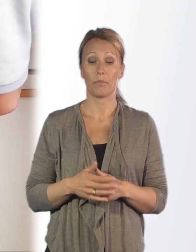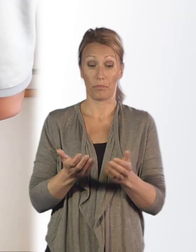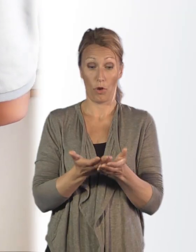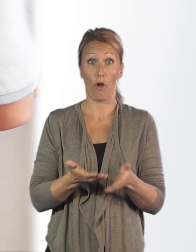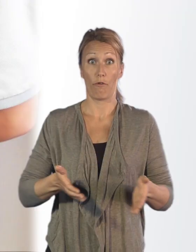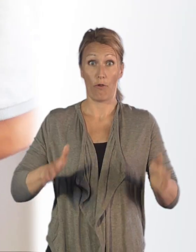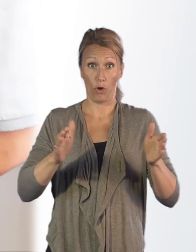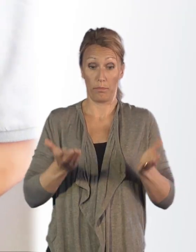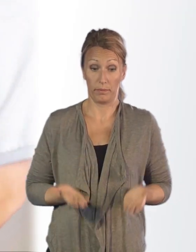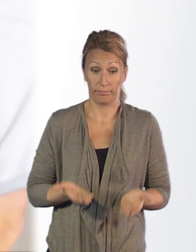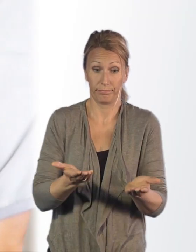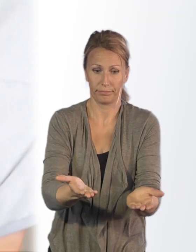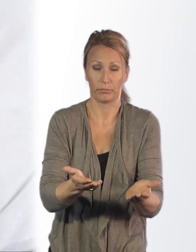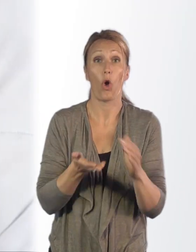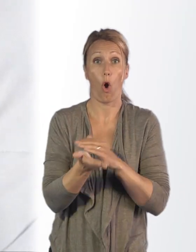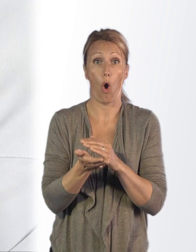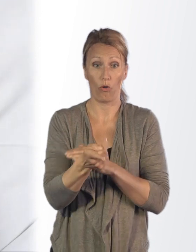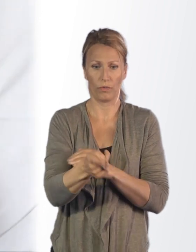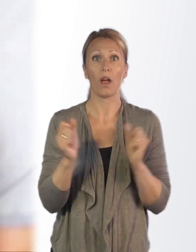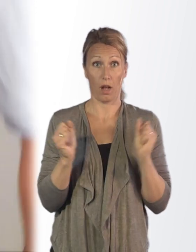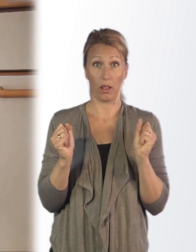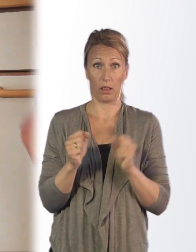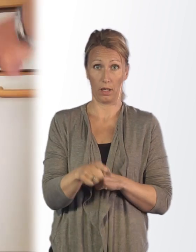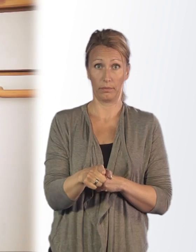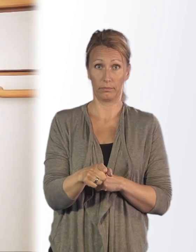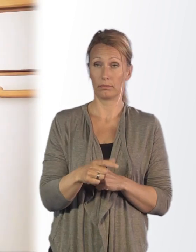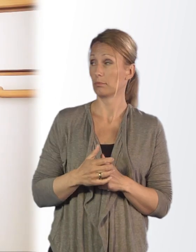Sett formen i kald ovn.